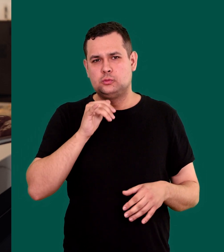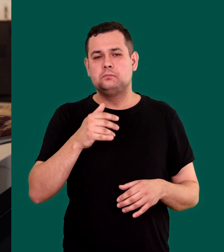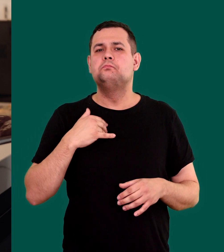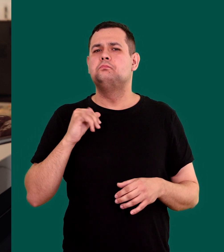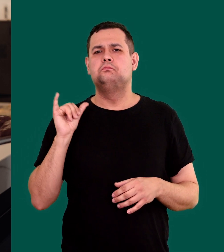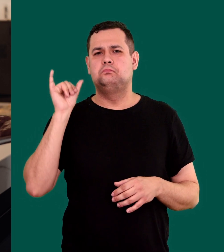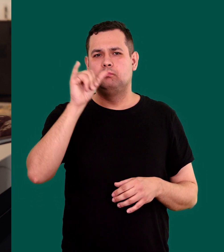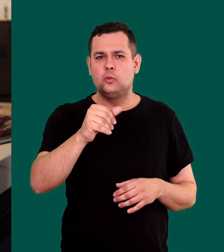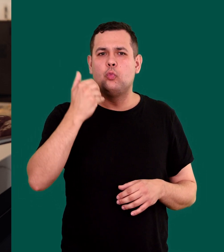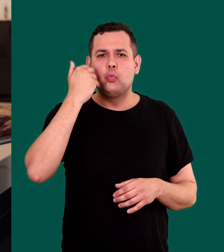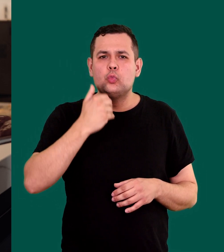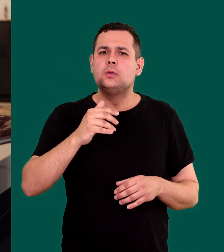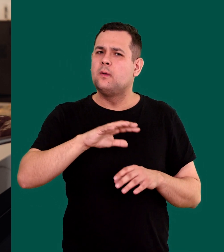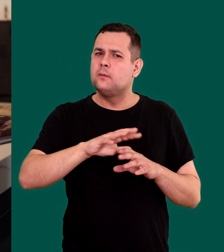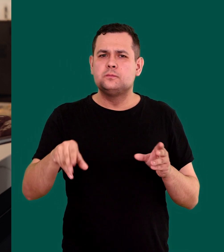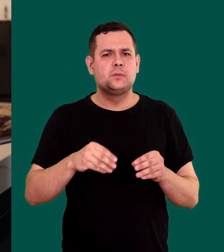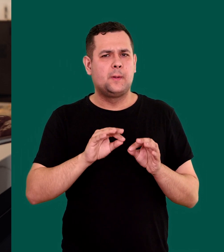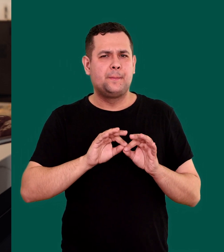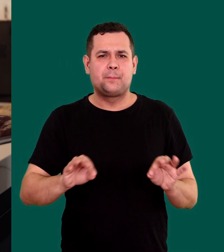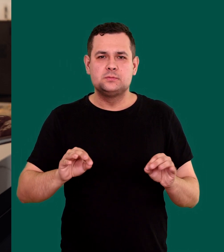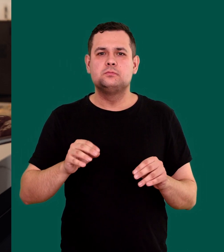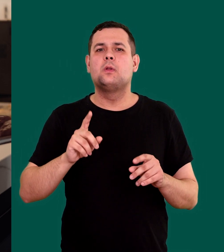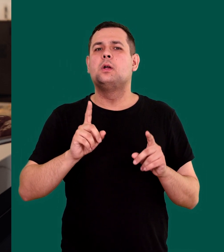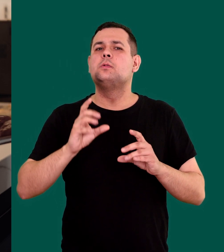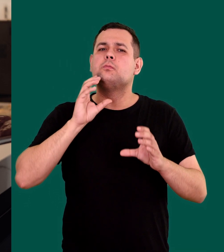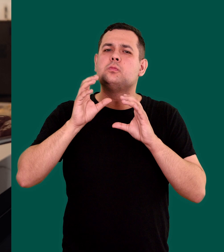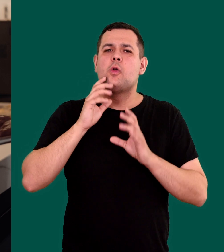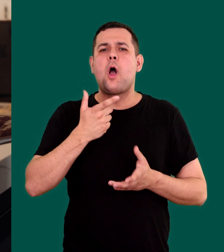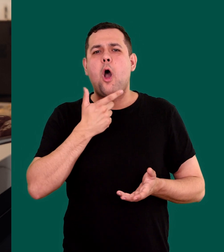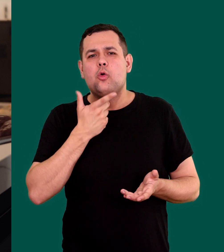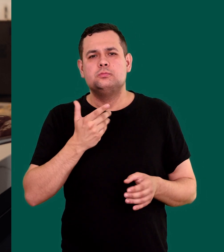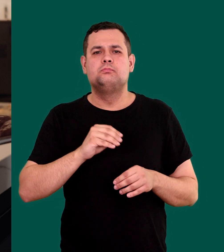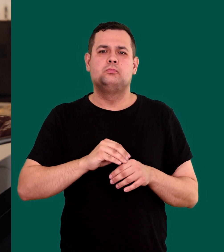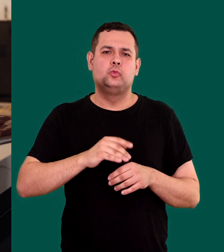Zatiaľ to nikdy nebol problém. Keď prídem na miesto, ľudia sú už na to pripravení.